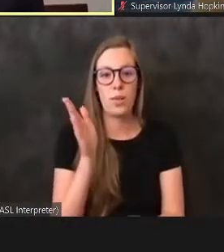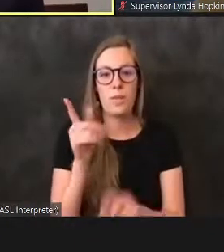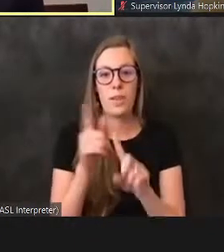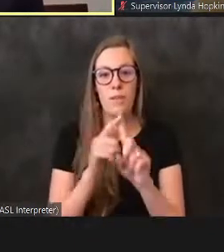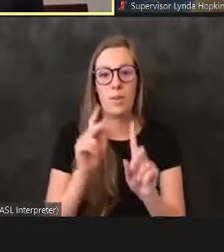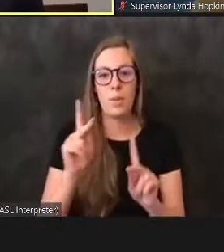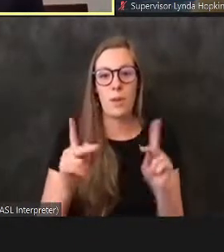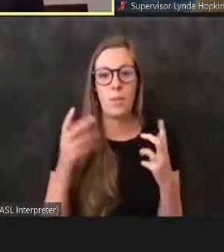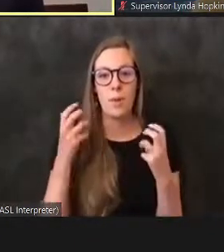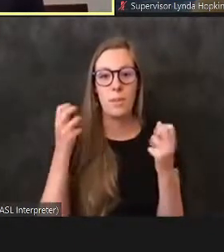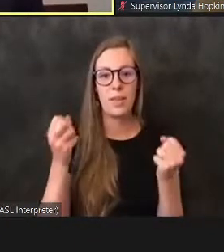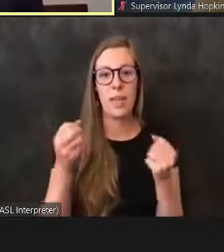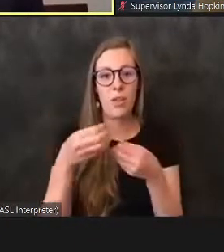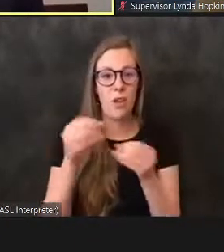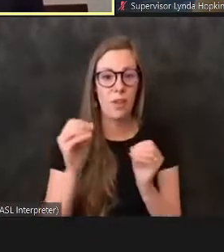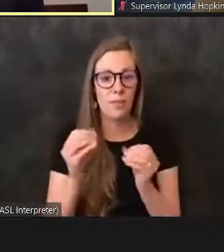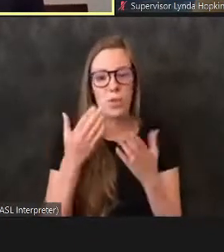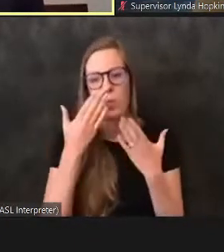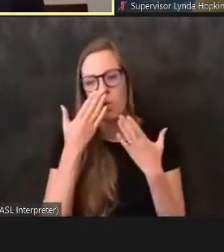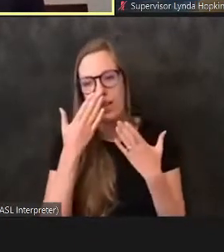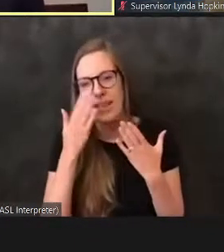Y ahora vamos a entregar a la.